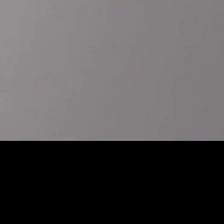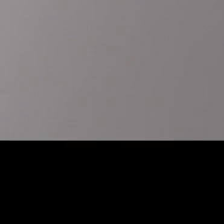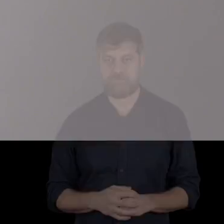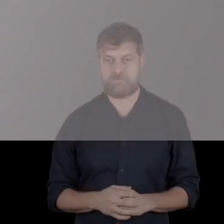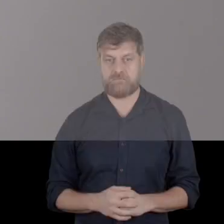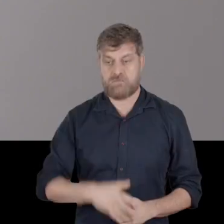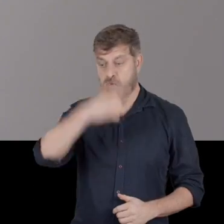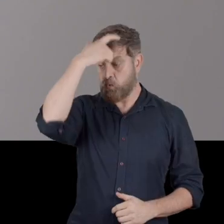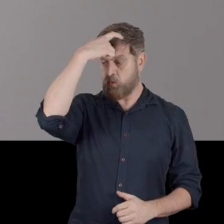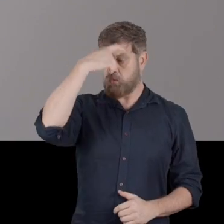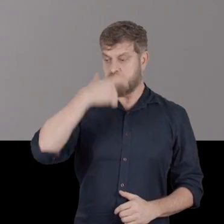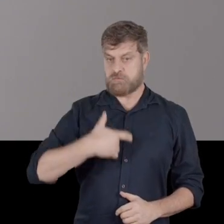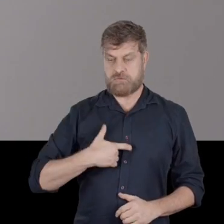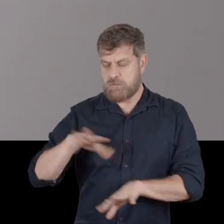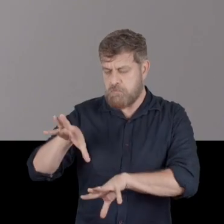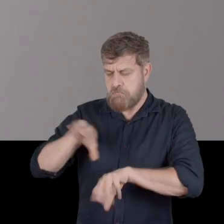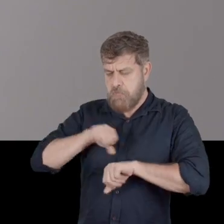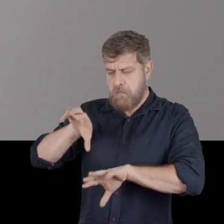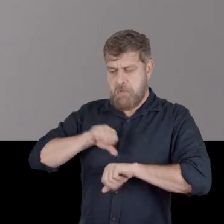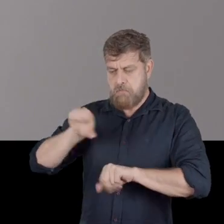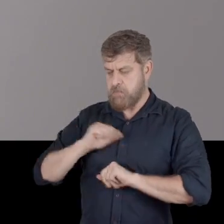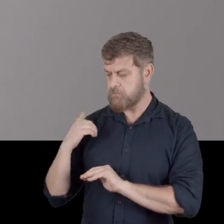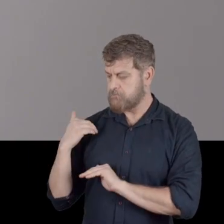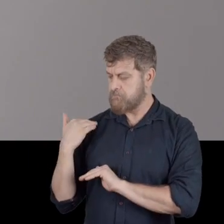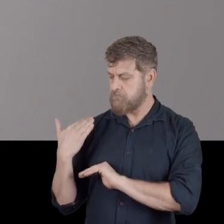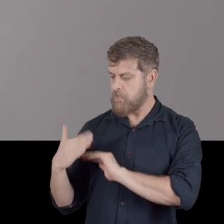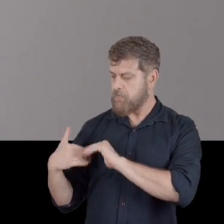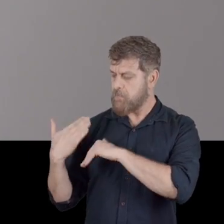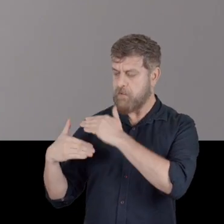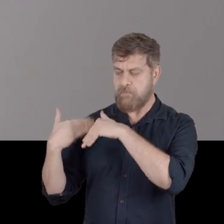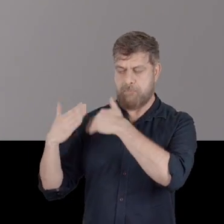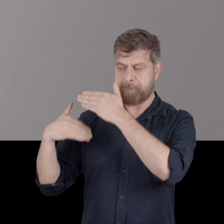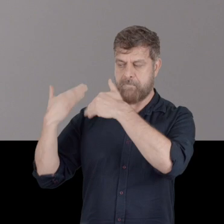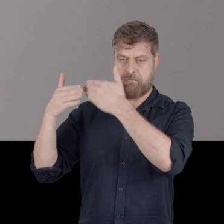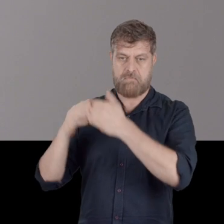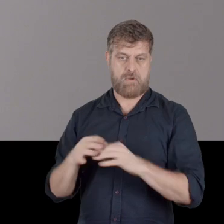O sujeito, ele se constitui, ele não está dado.